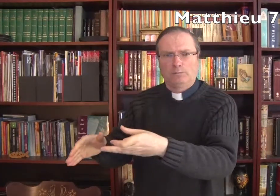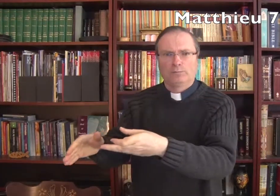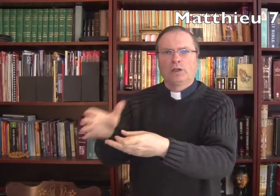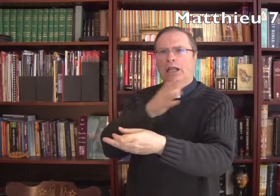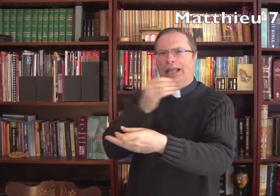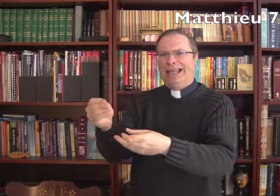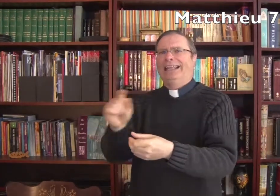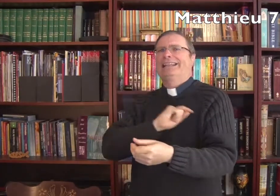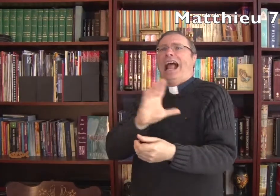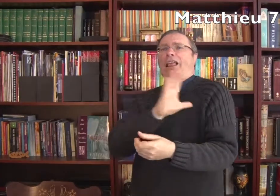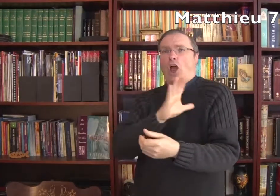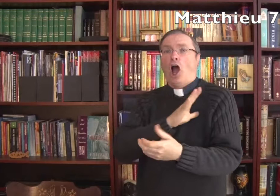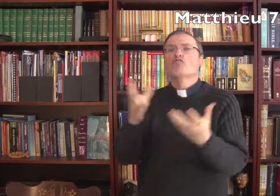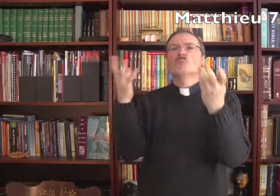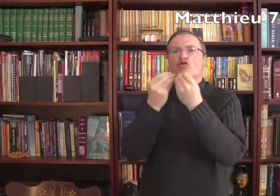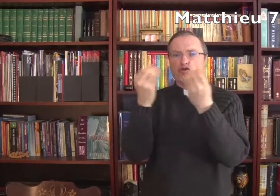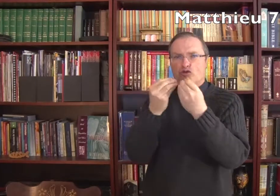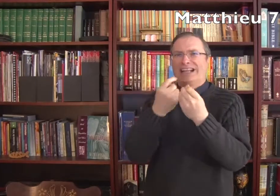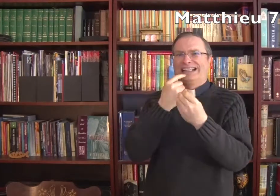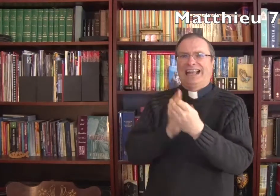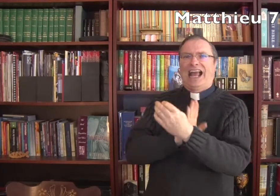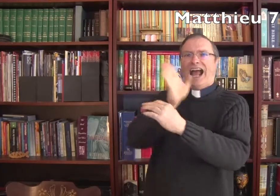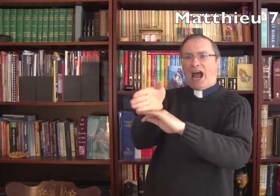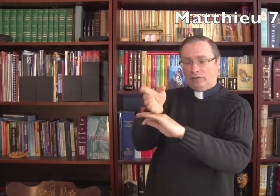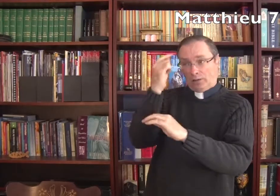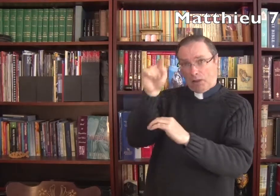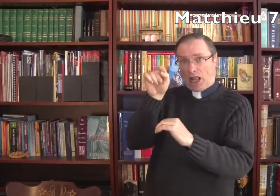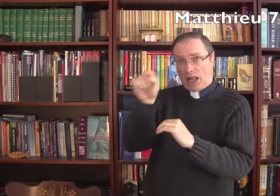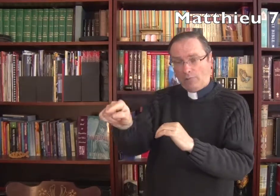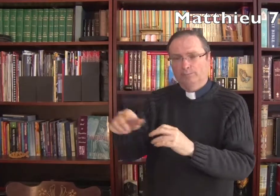et il y en a beaucoup qui entrent par là,